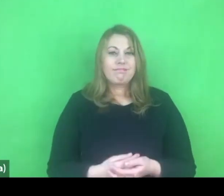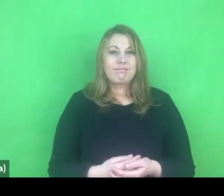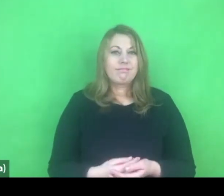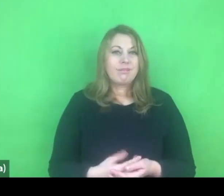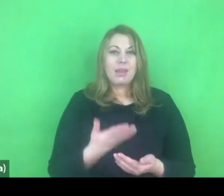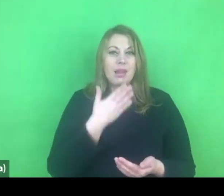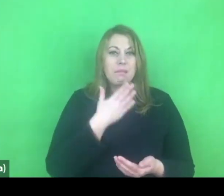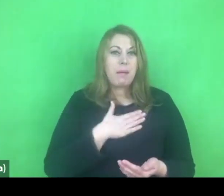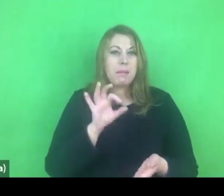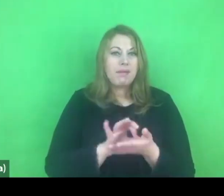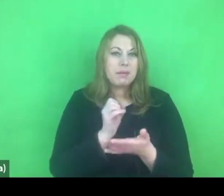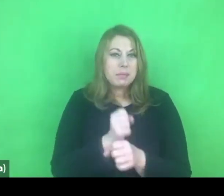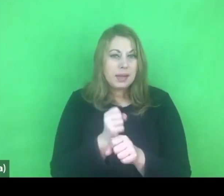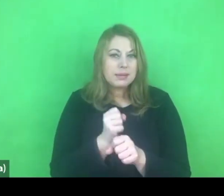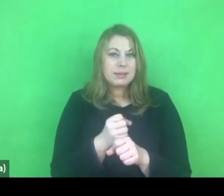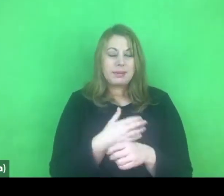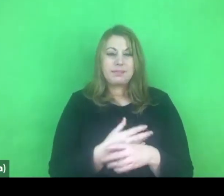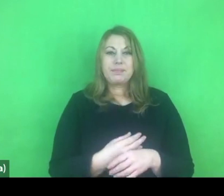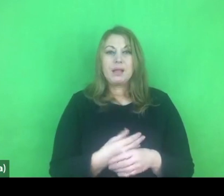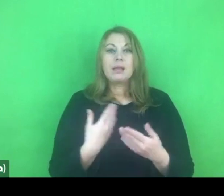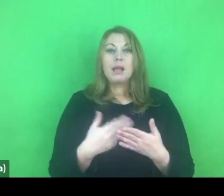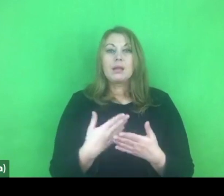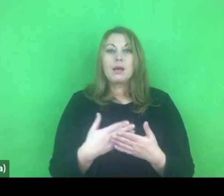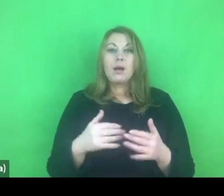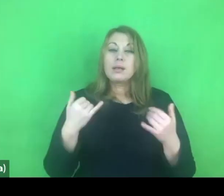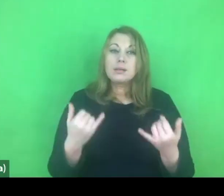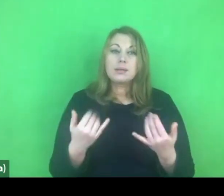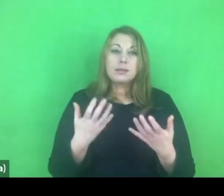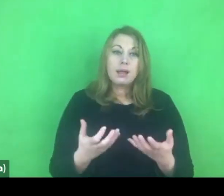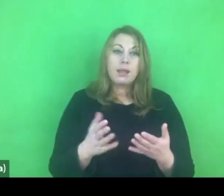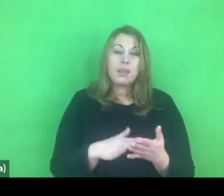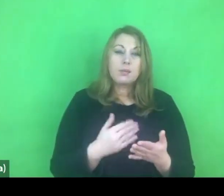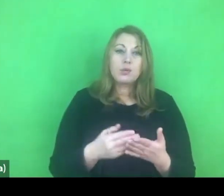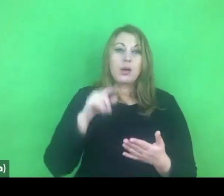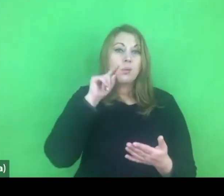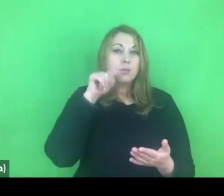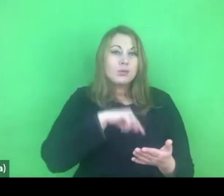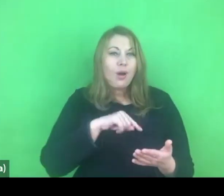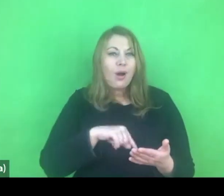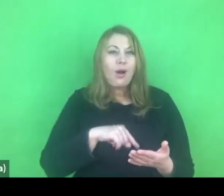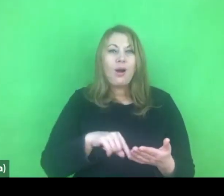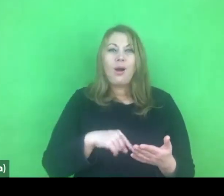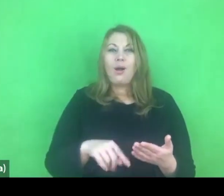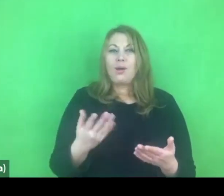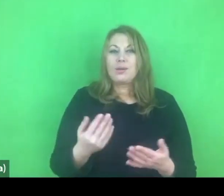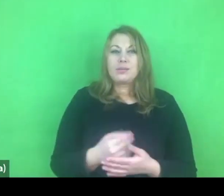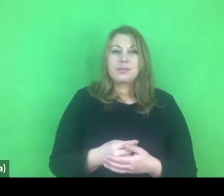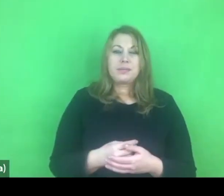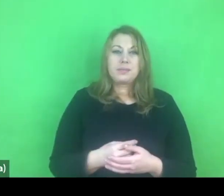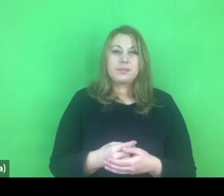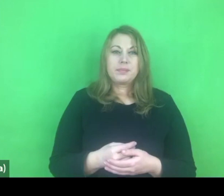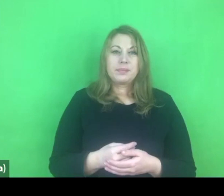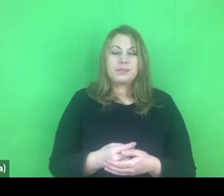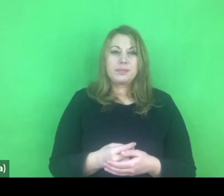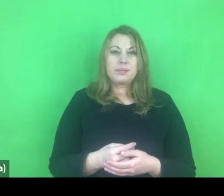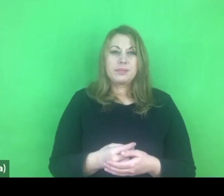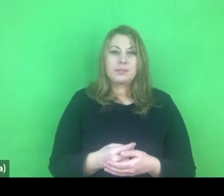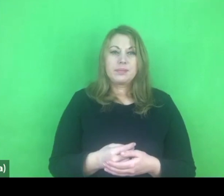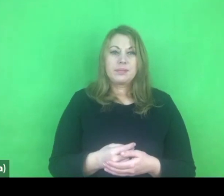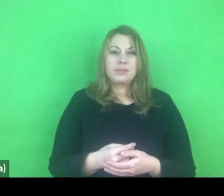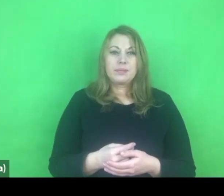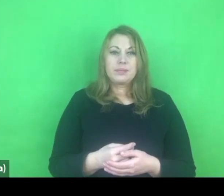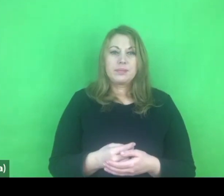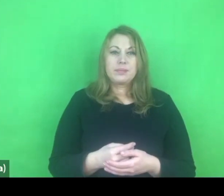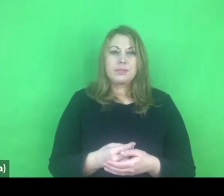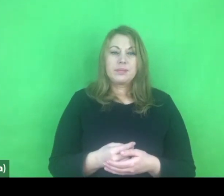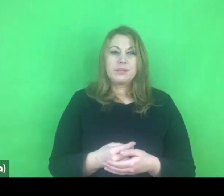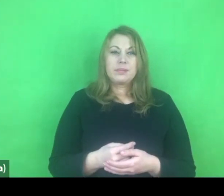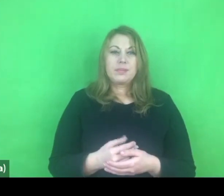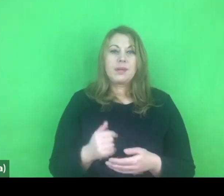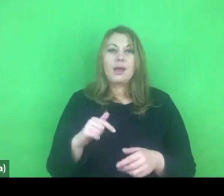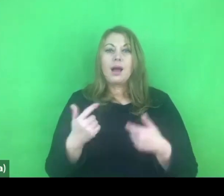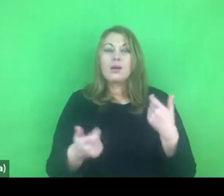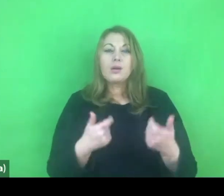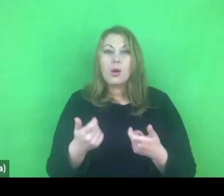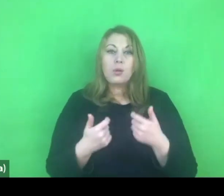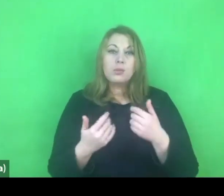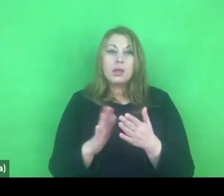Gdybyśmy weszli na bliższy mi, czyli psychologiczny aspekt tego funkcjonowania programów w tak krótkim okresie,